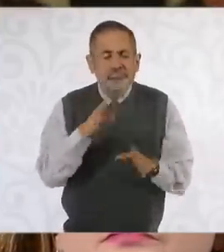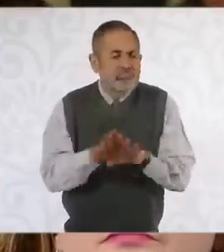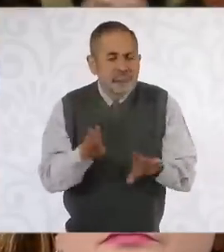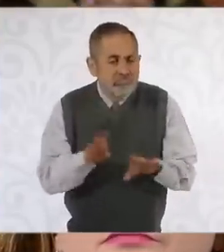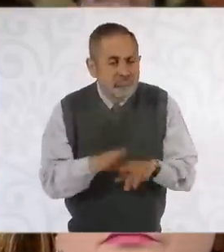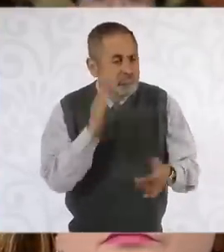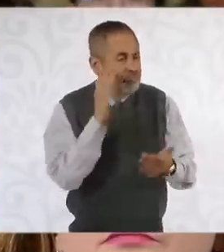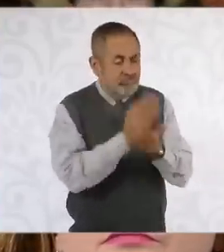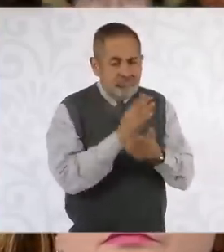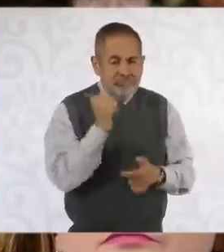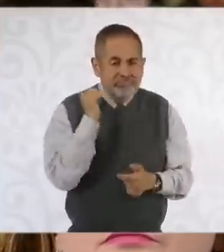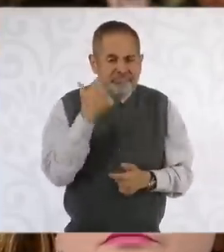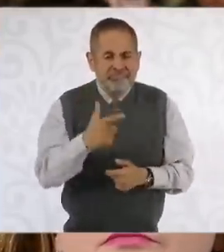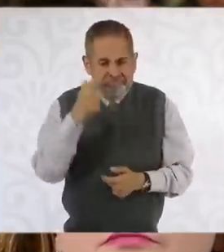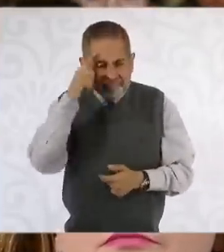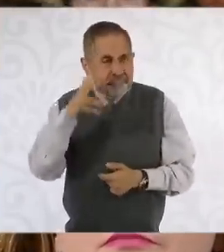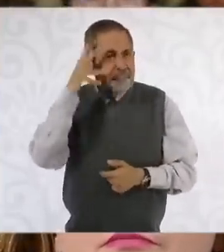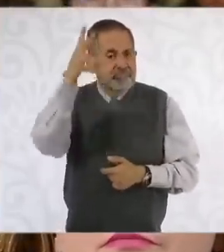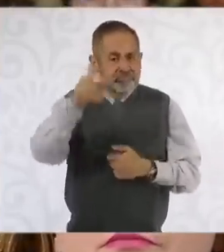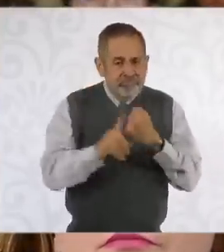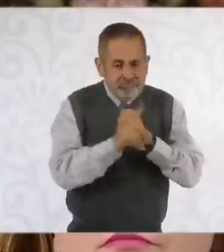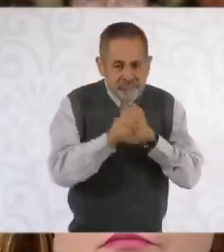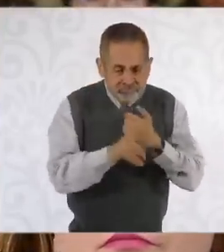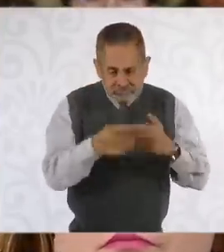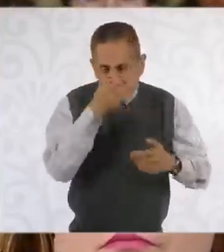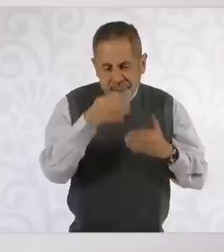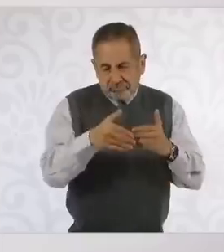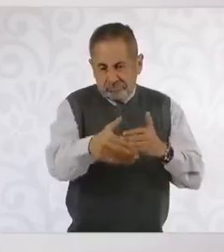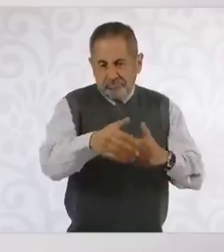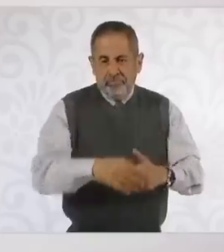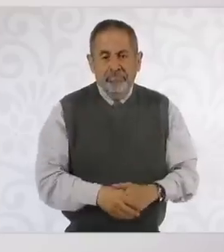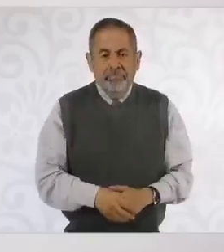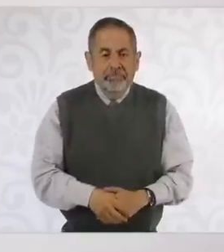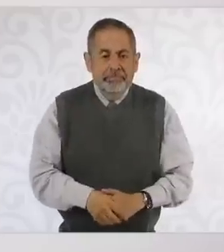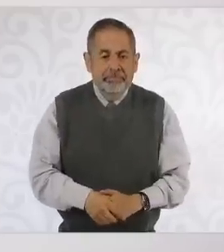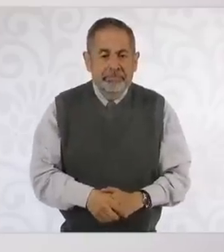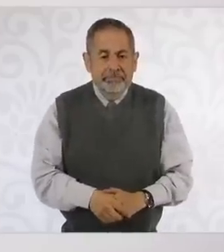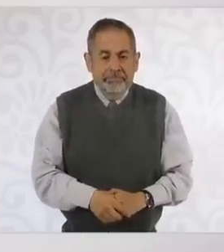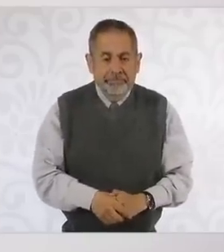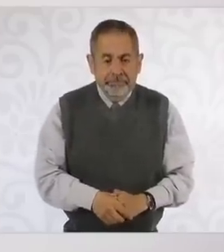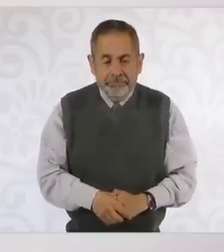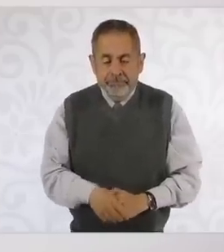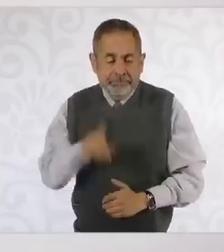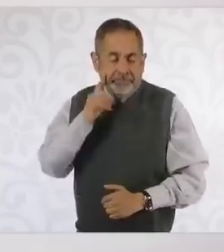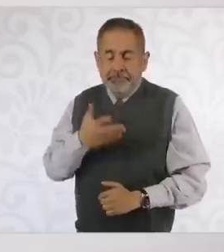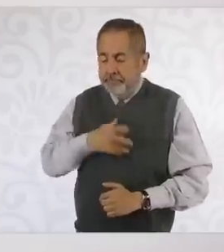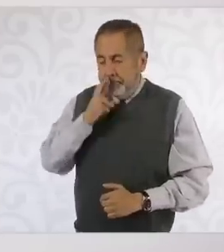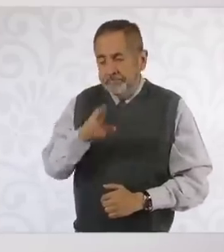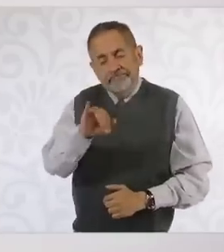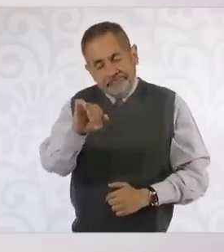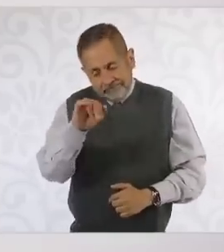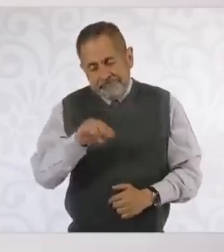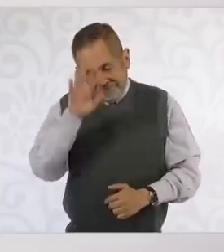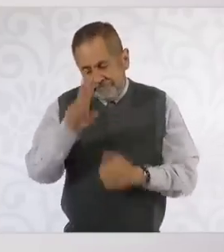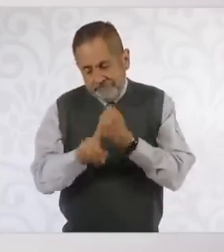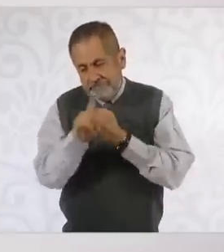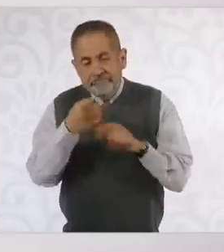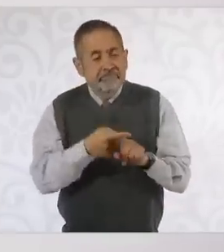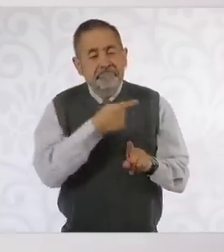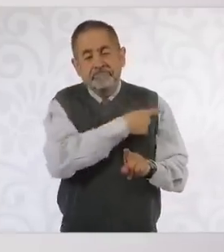no temen ese tipo de problemas en estos meses Pues sí sí puede haber esos problemas que ya los ya